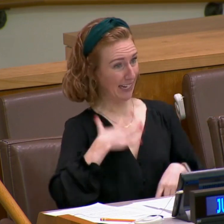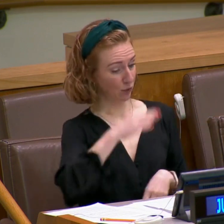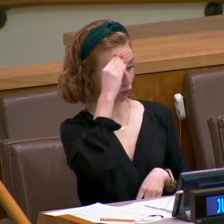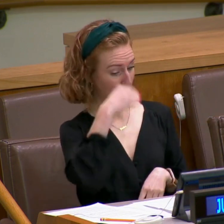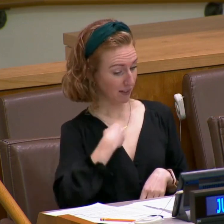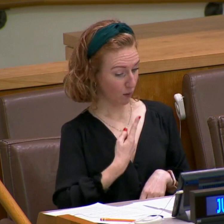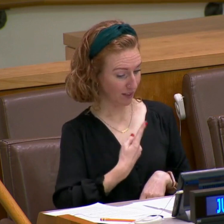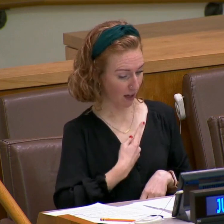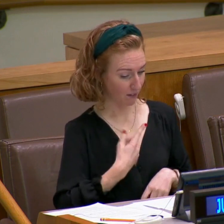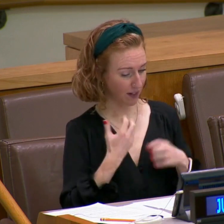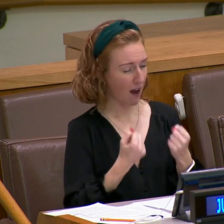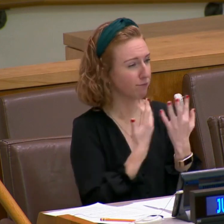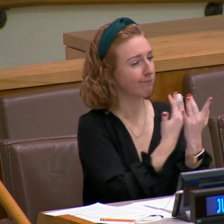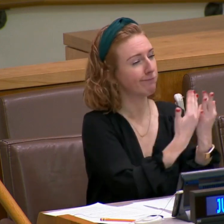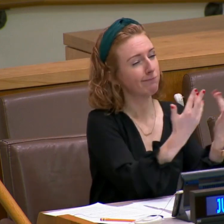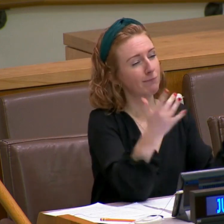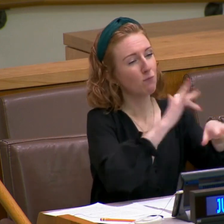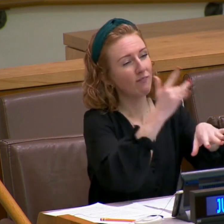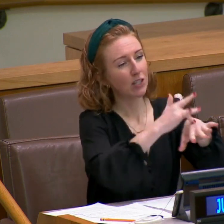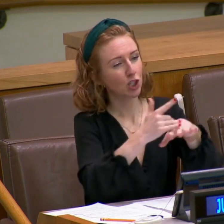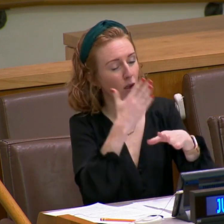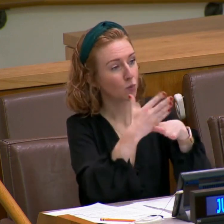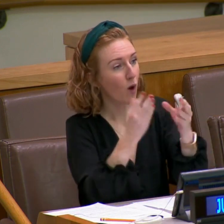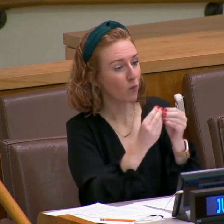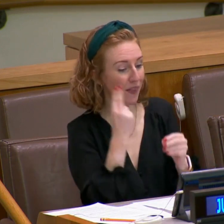Necesitamos recordar que entre todos los profesionales que trabajan